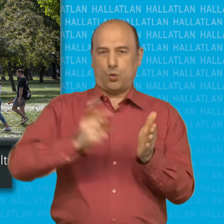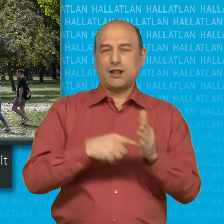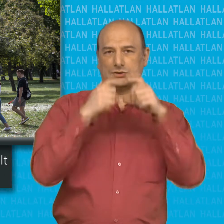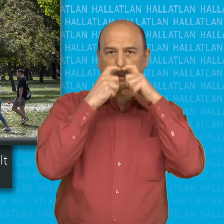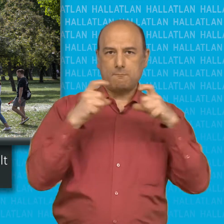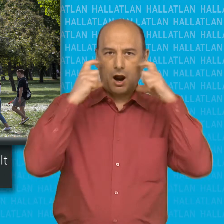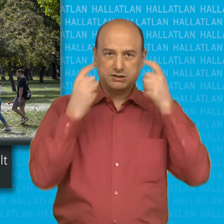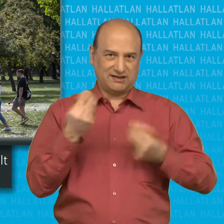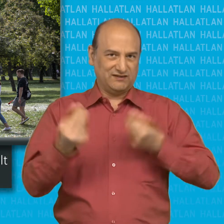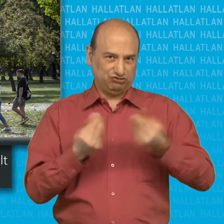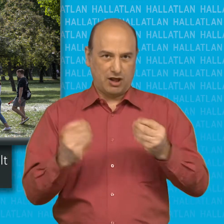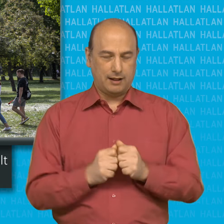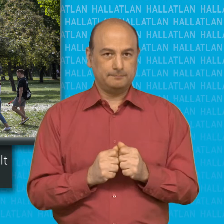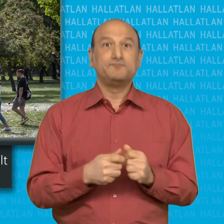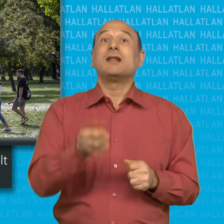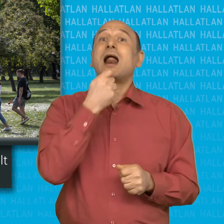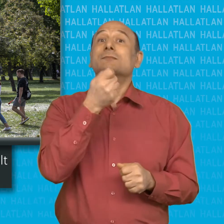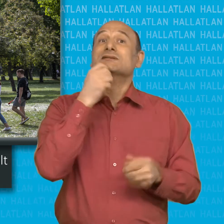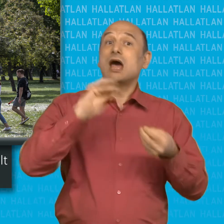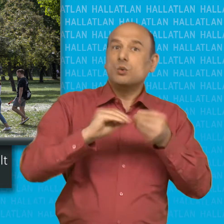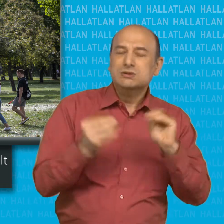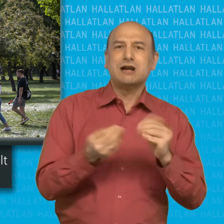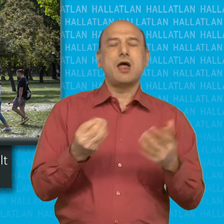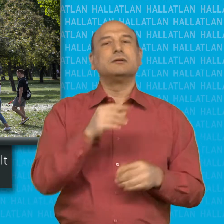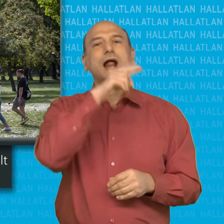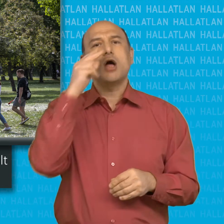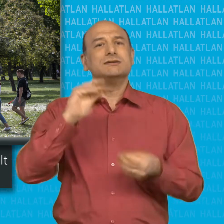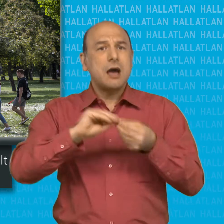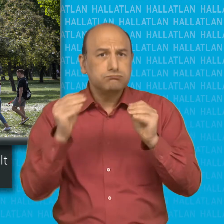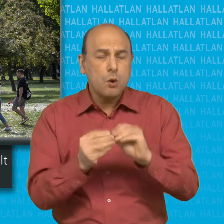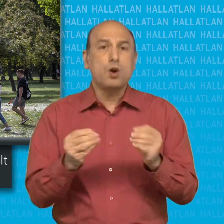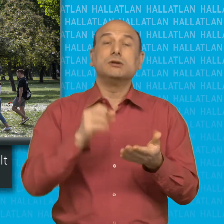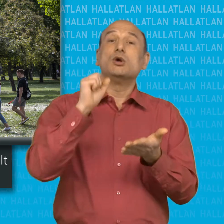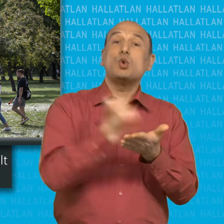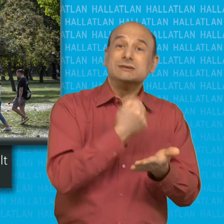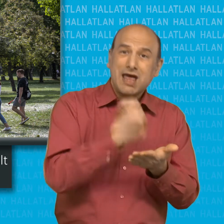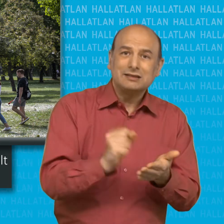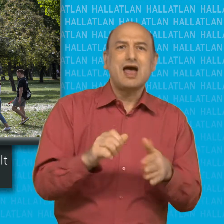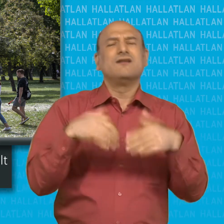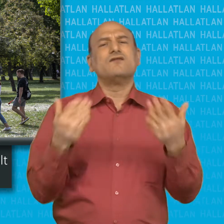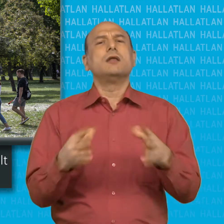a szájat és az orrot eltakaró eszközt kell viselni. Az élelmiszerüzletekben, drogériákban, gyógyszertárakban,